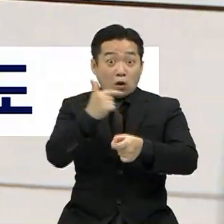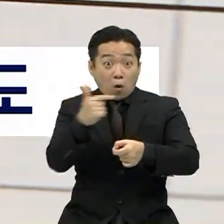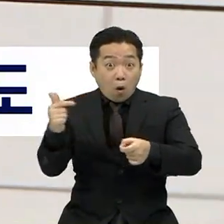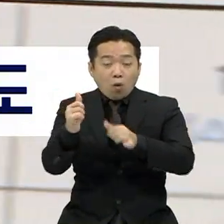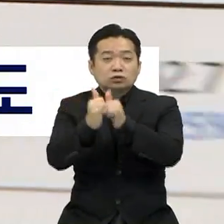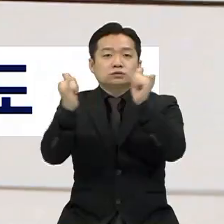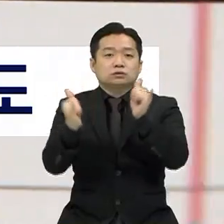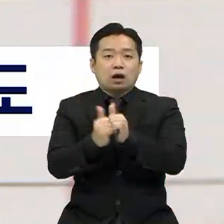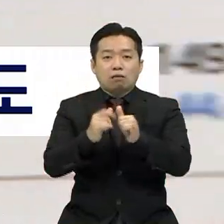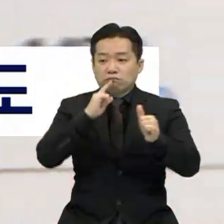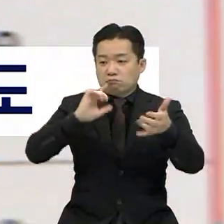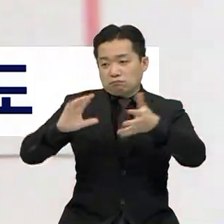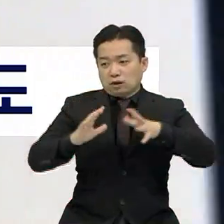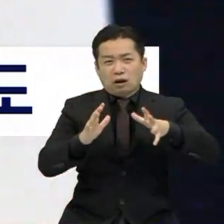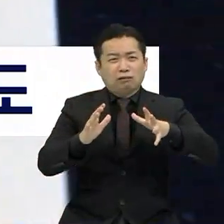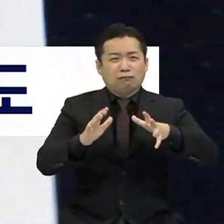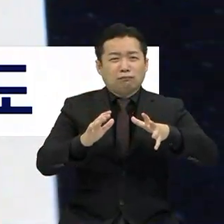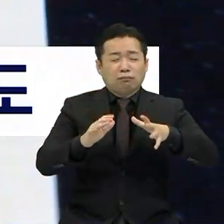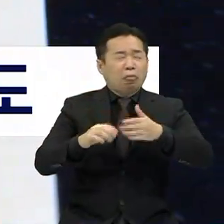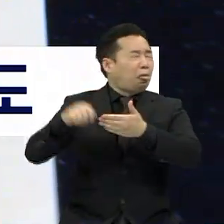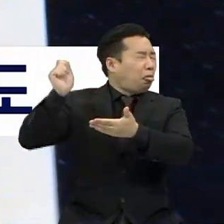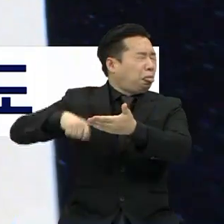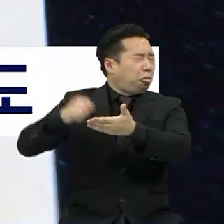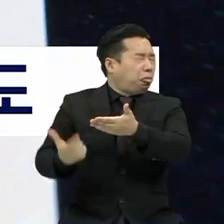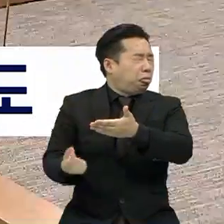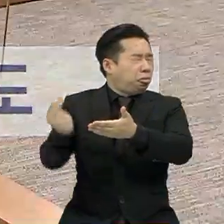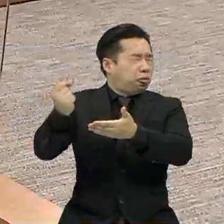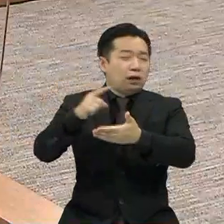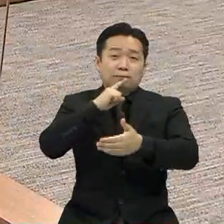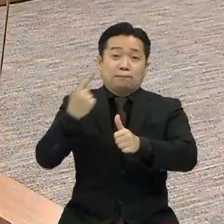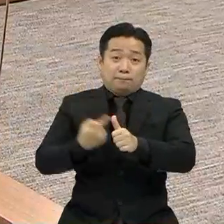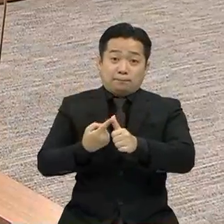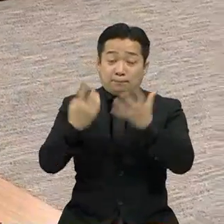사회적 공론화는 졸속이라는 비판도 나옵니다.